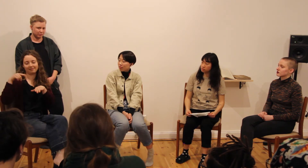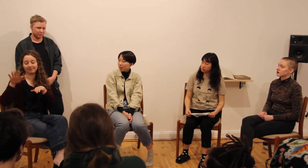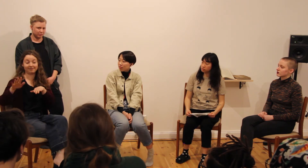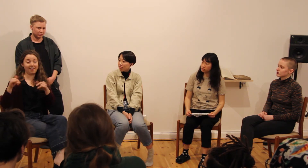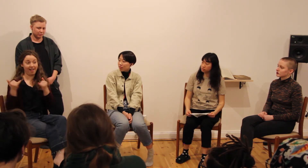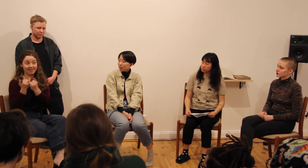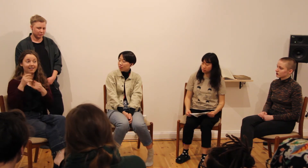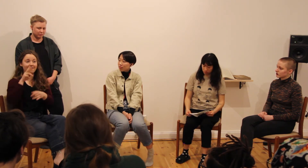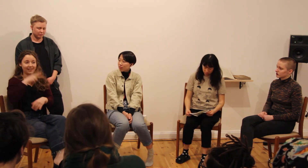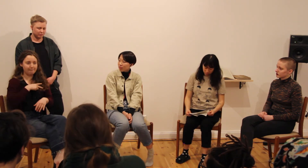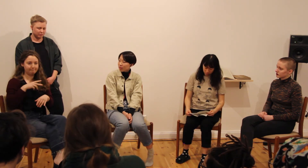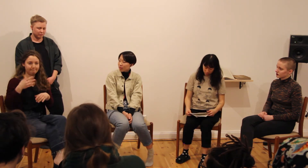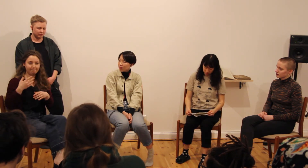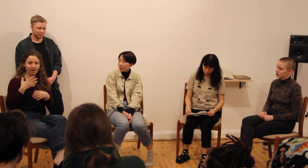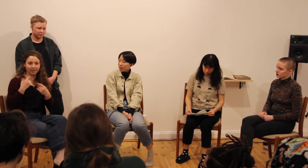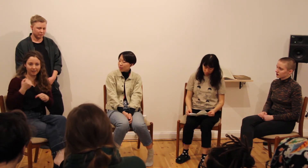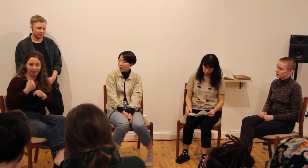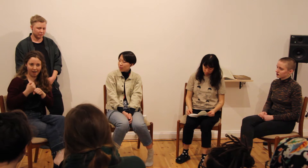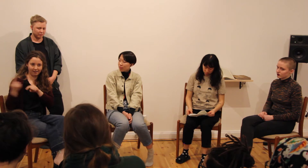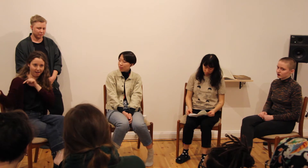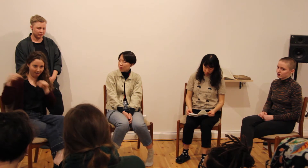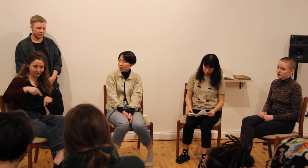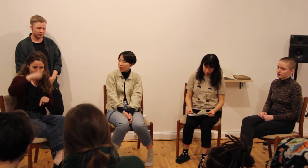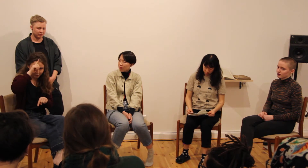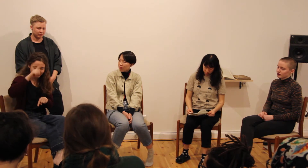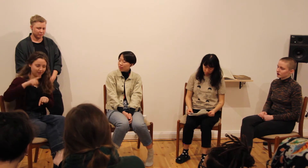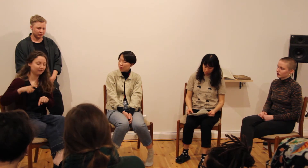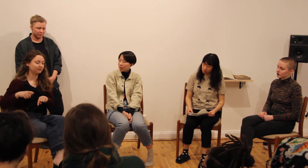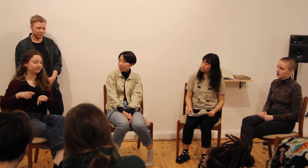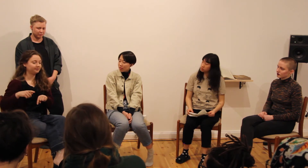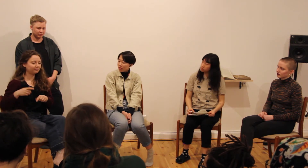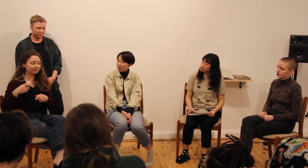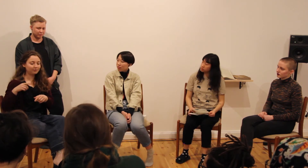Als ich damals klein war und bei meiner Familie aufgewachsen bin,